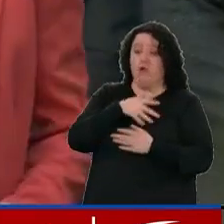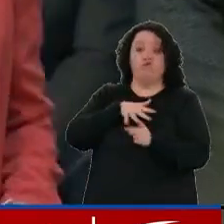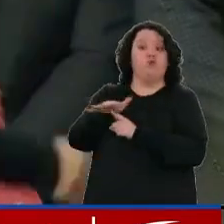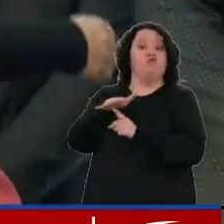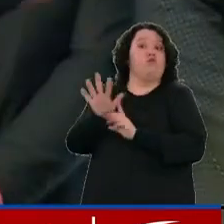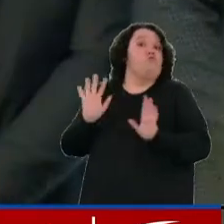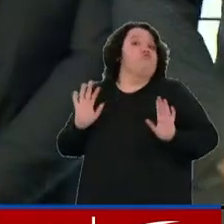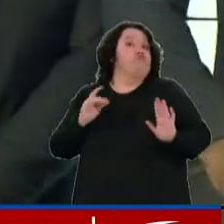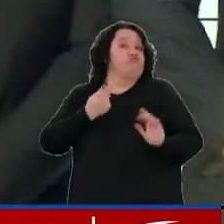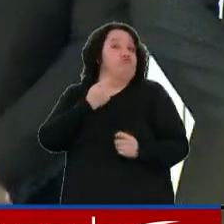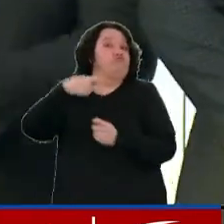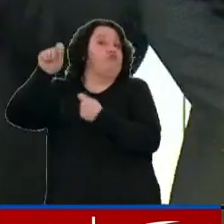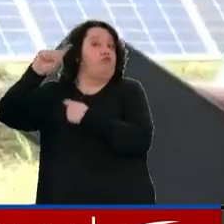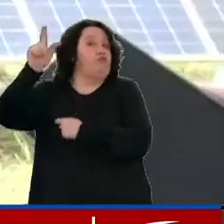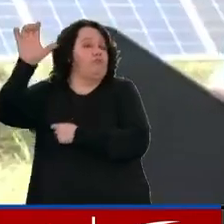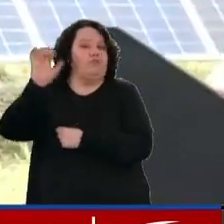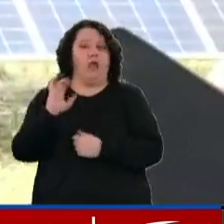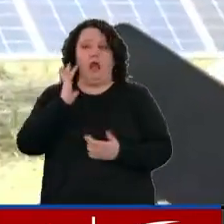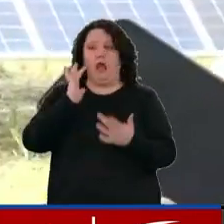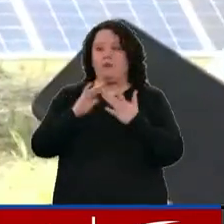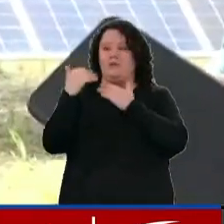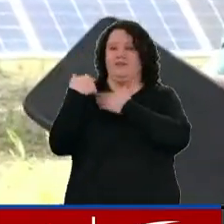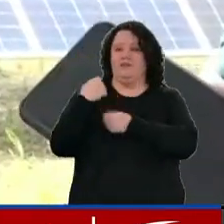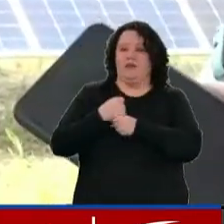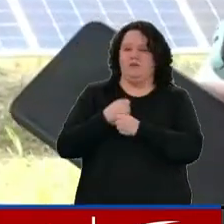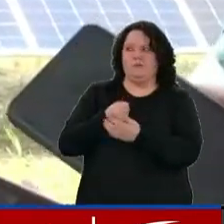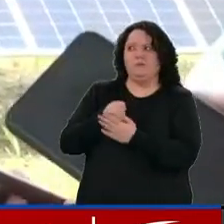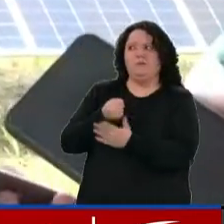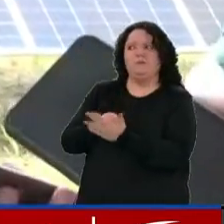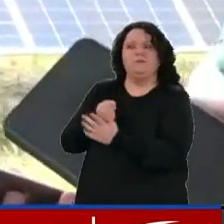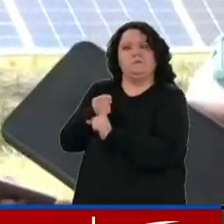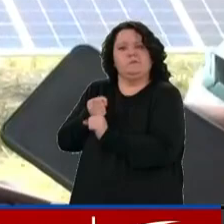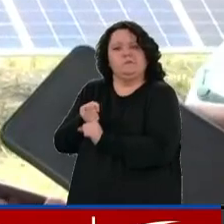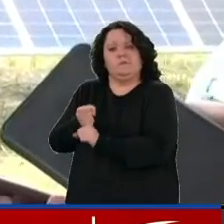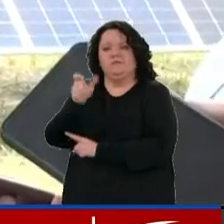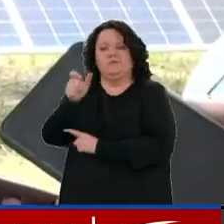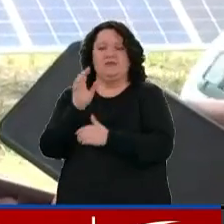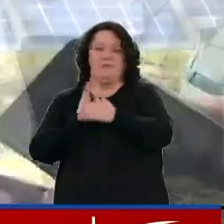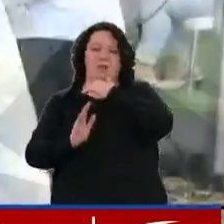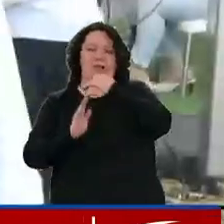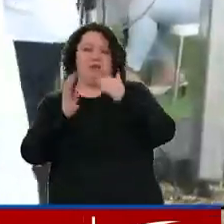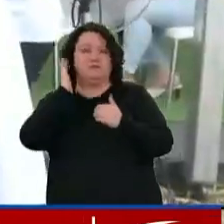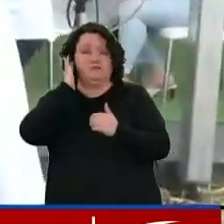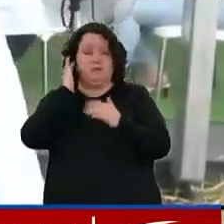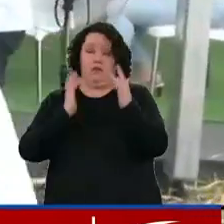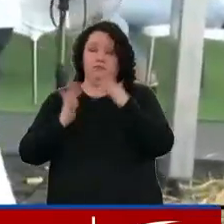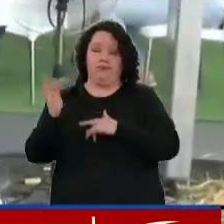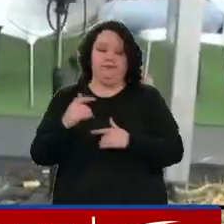exige la ley, los investigadores buscan establecer si la ministra incurrió en tráfico de influencias, asimismo indagan si la funcionaria ejerció algun